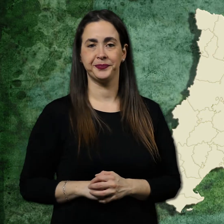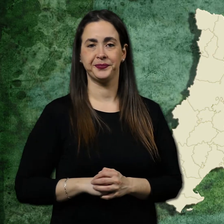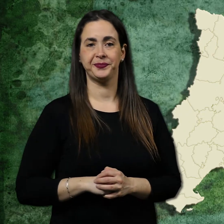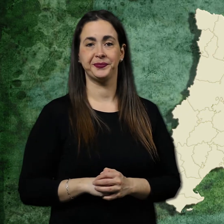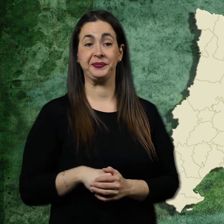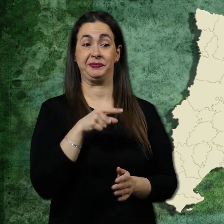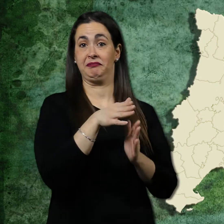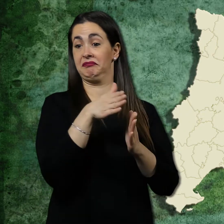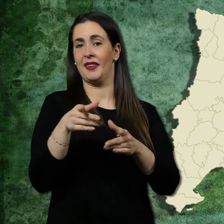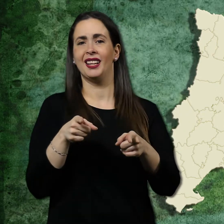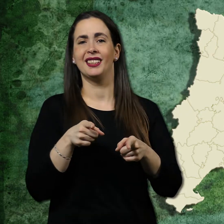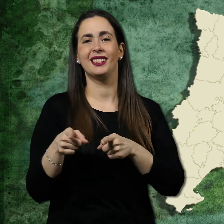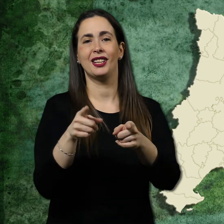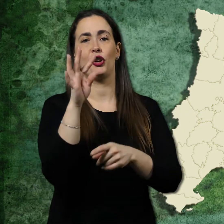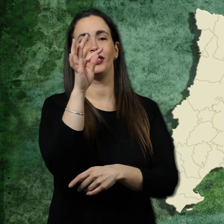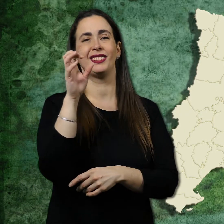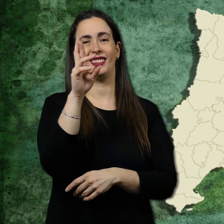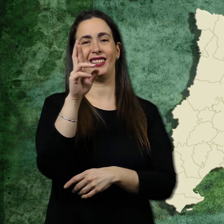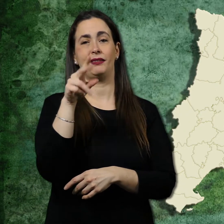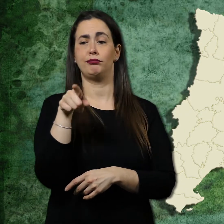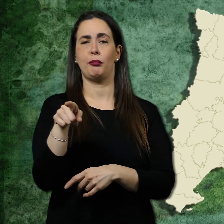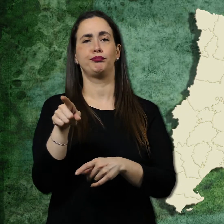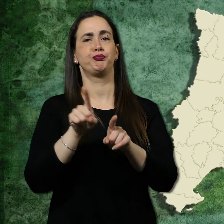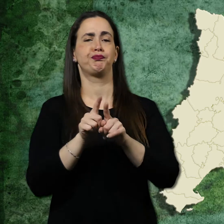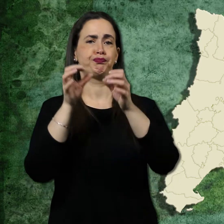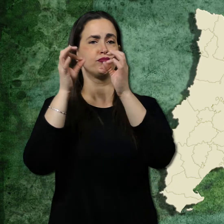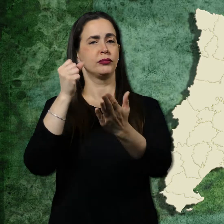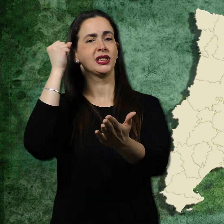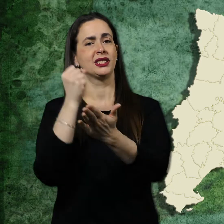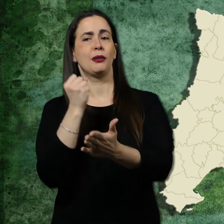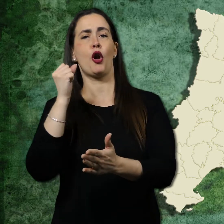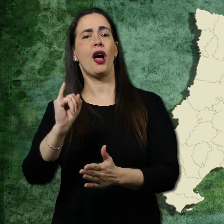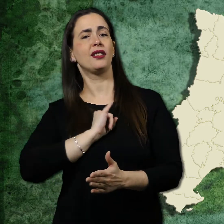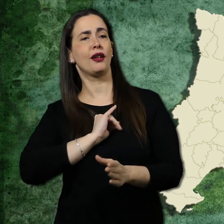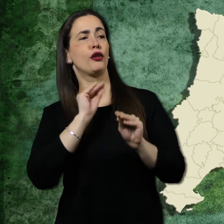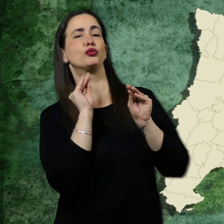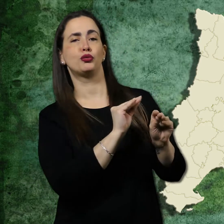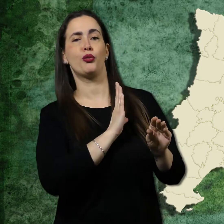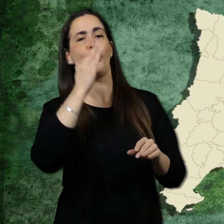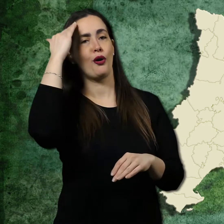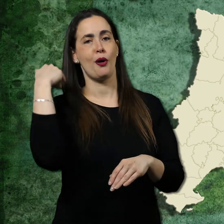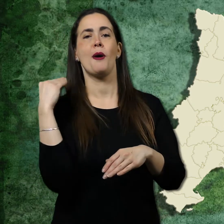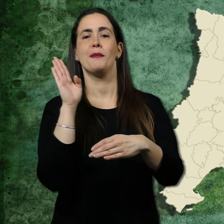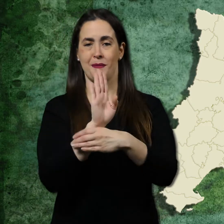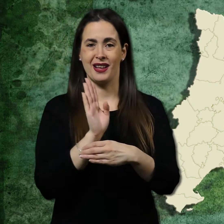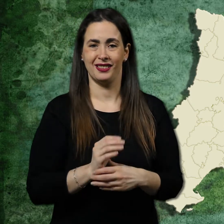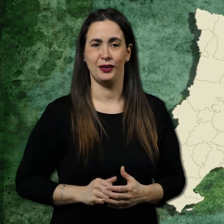el riu Ter ha esdevingut el tret identitari de la vila de Manlleu.